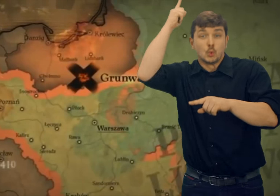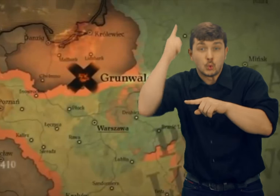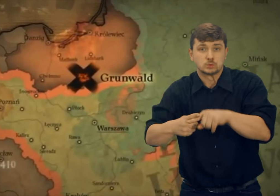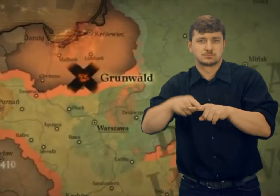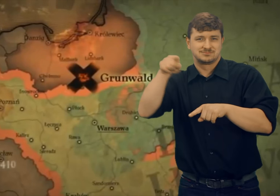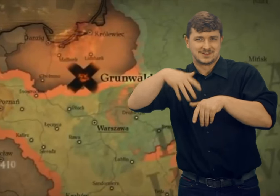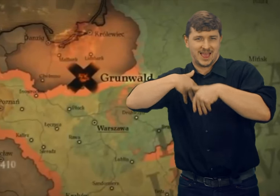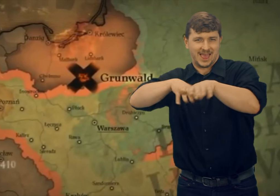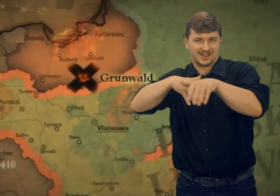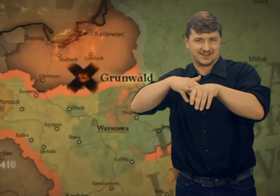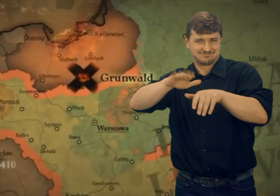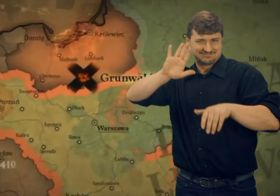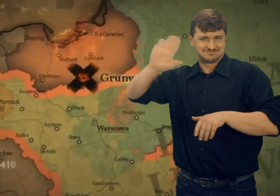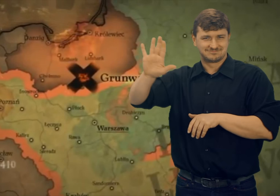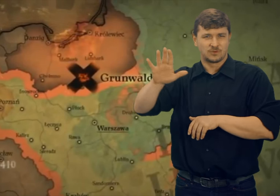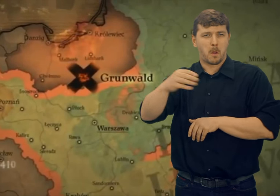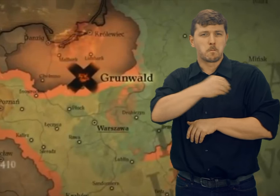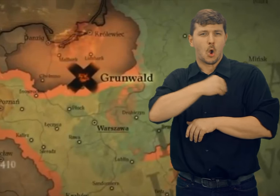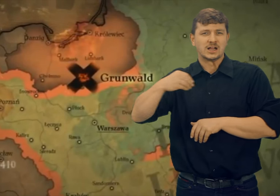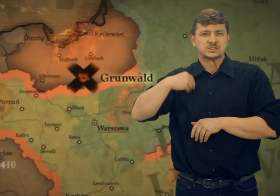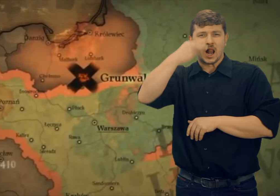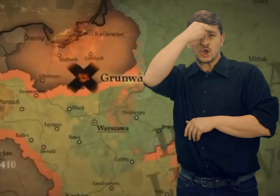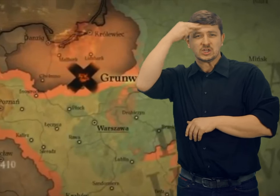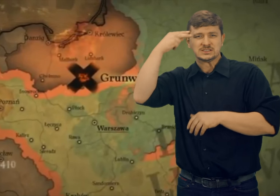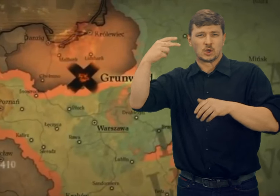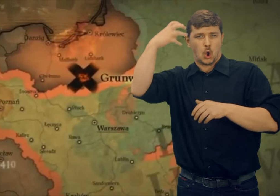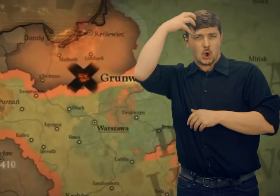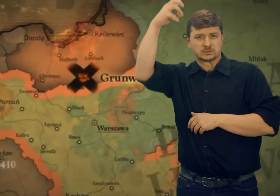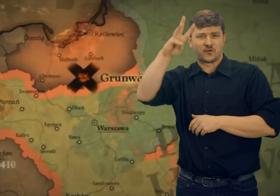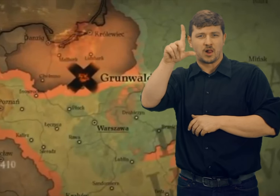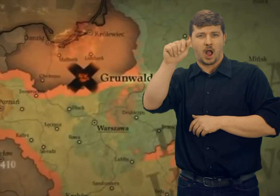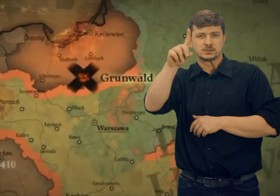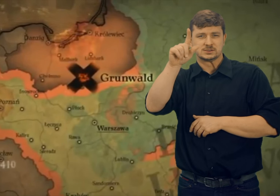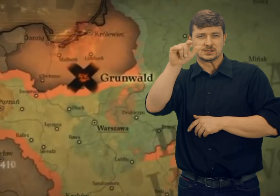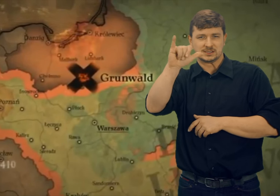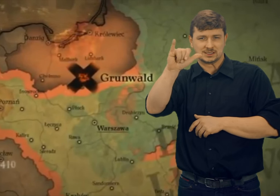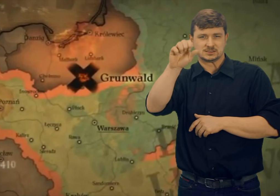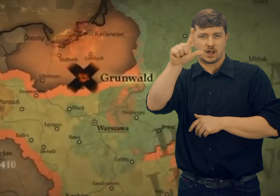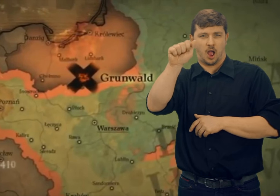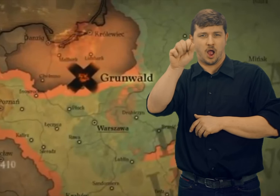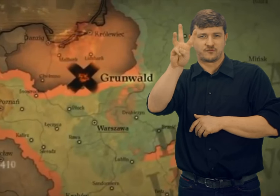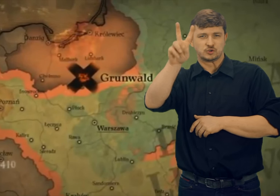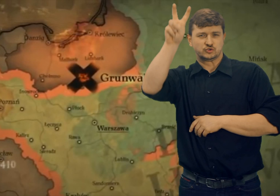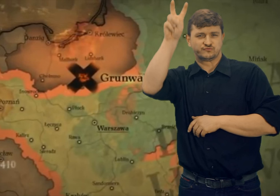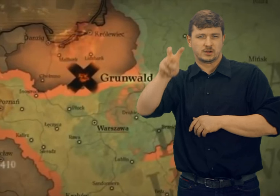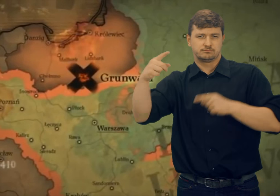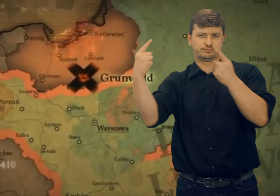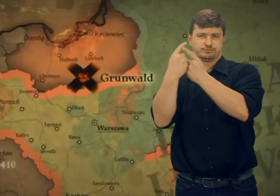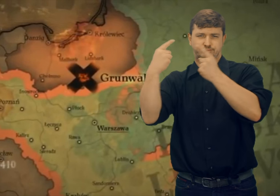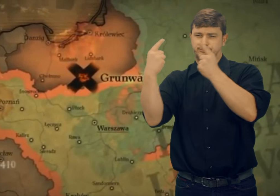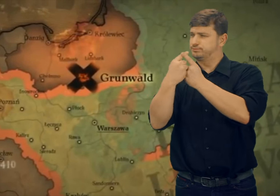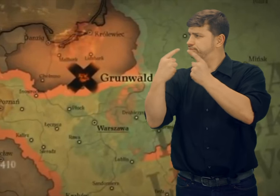und das Heer von Wladyslaw II. trafen an diesem Tag aufeinander.